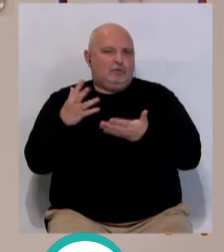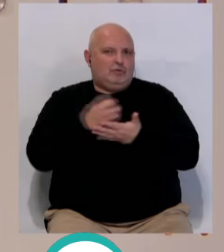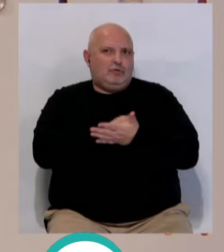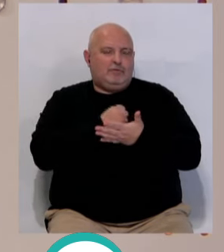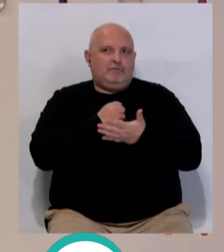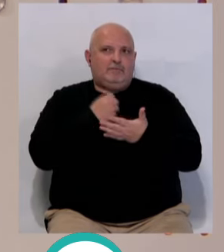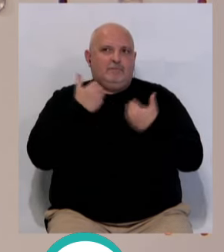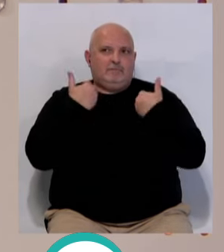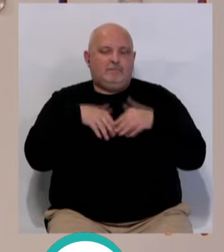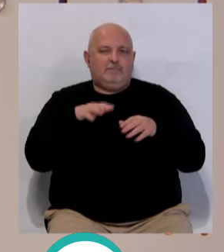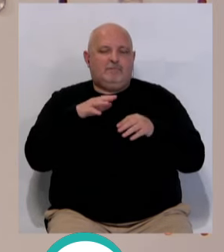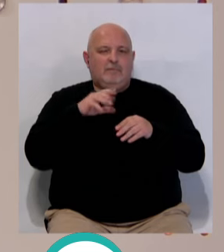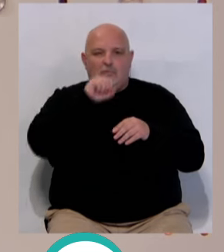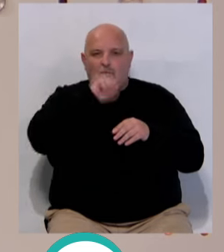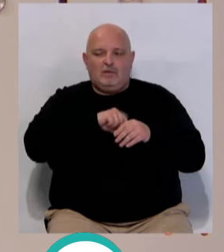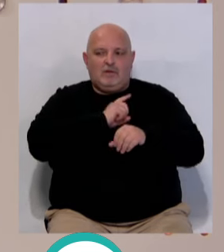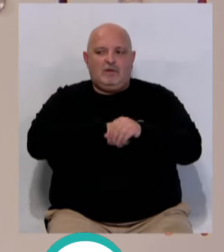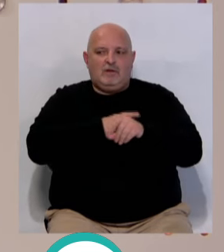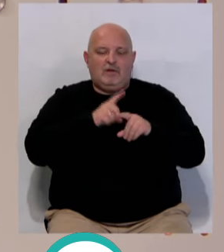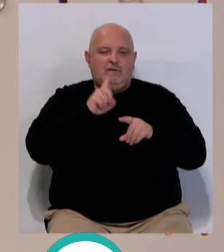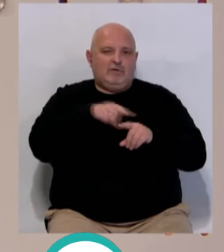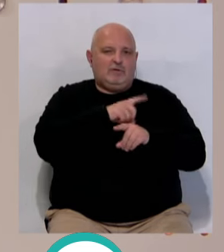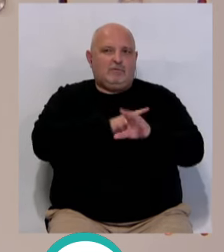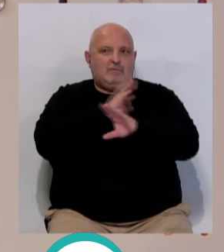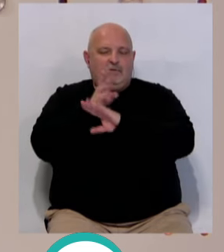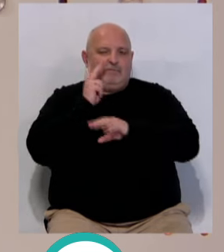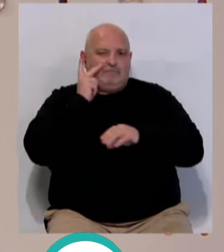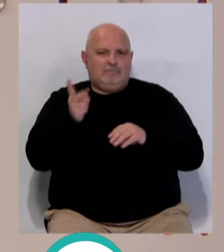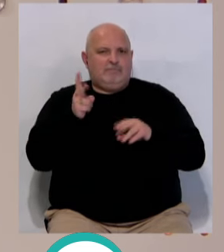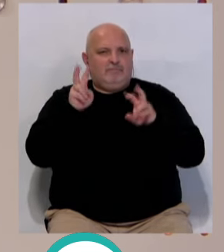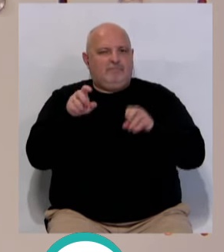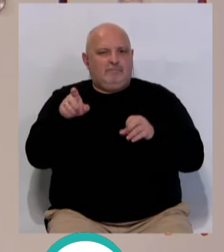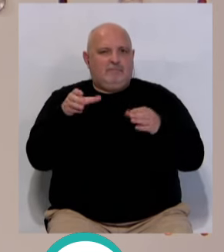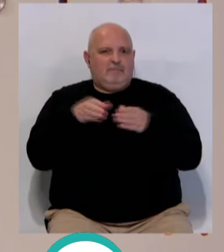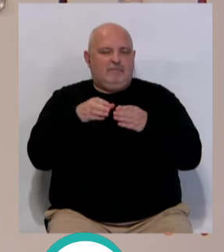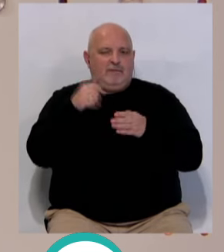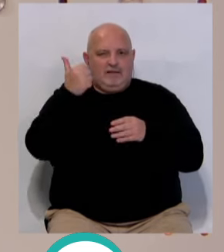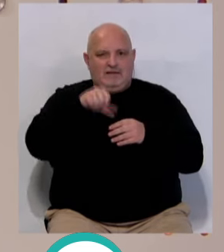que Amantes del deporte sea del fútbol o no que vayan a ver a estos chicos Cómo se comportan en